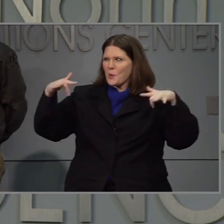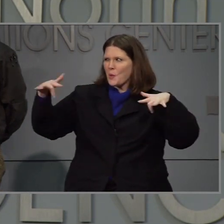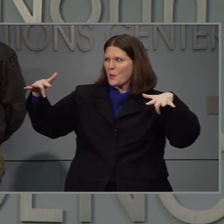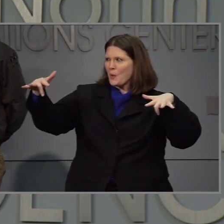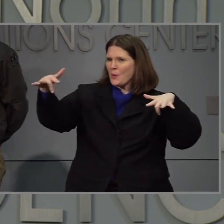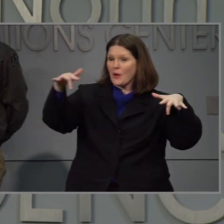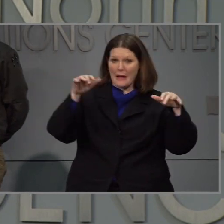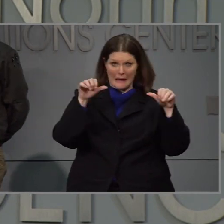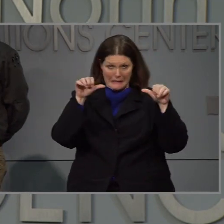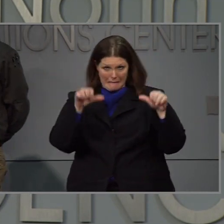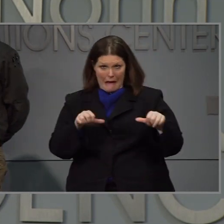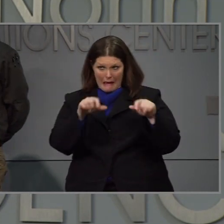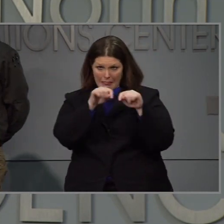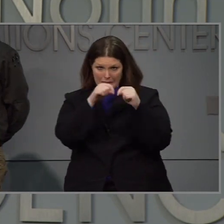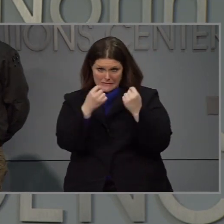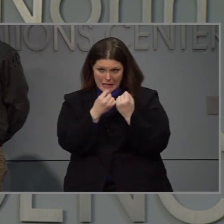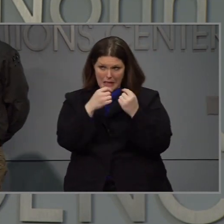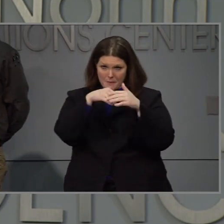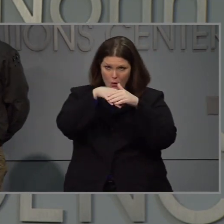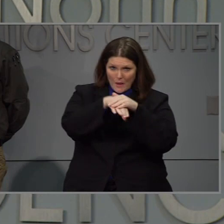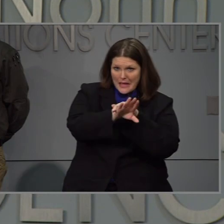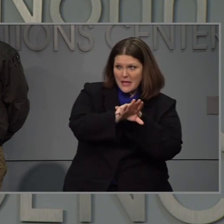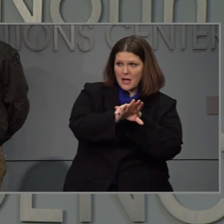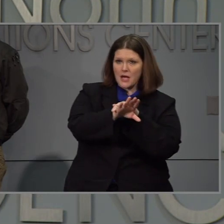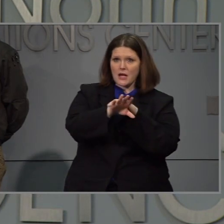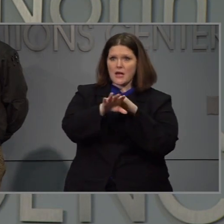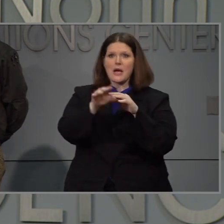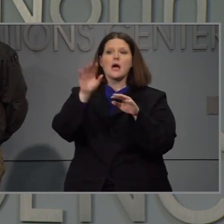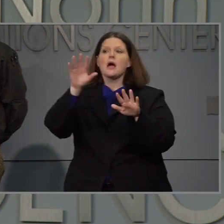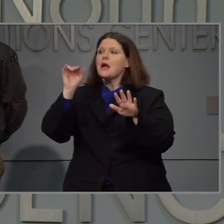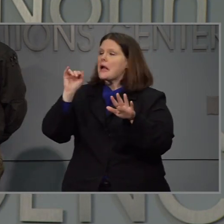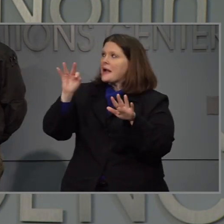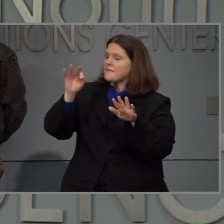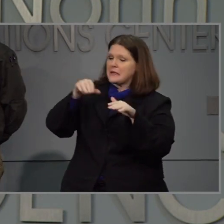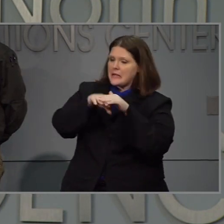para tener carreras sin espectadores. Pudieran ir estos